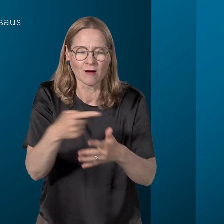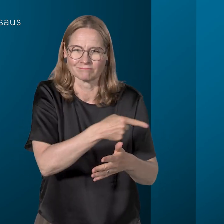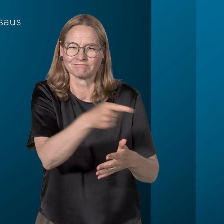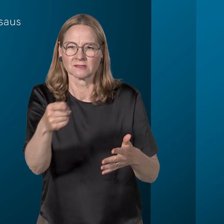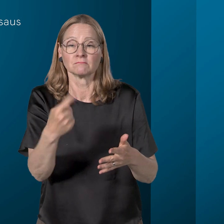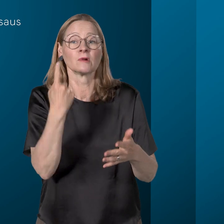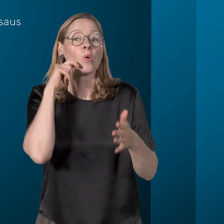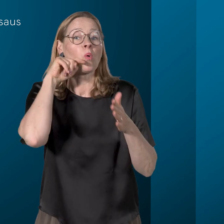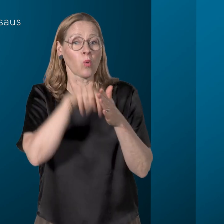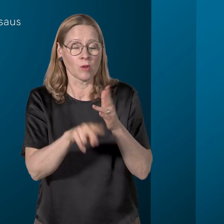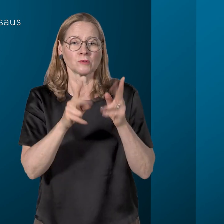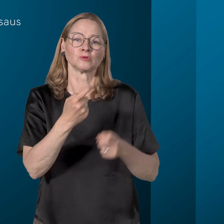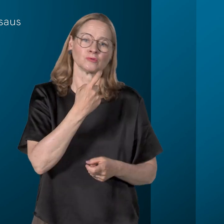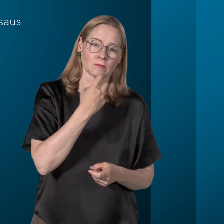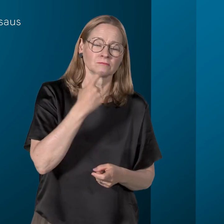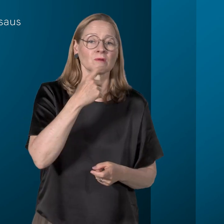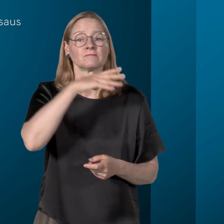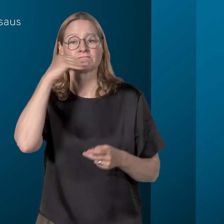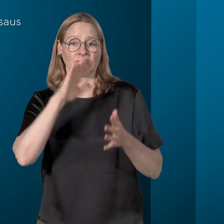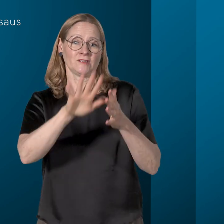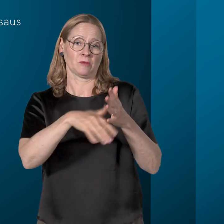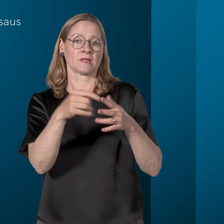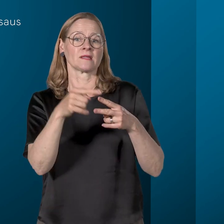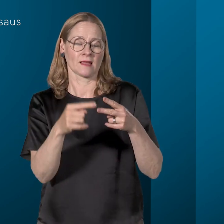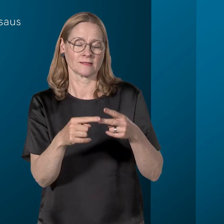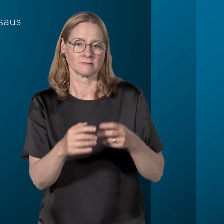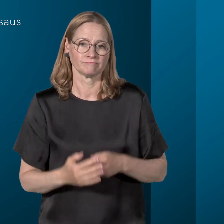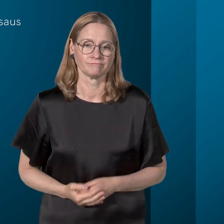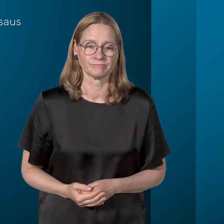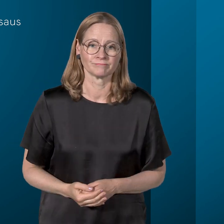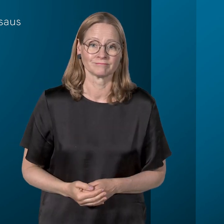joiden joukkoon kuuluvat myös suomalainen ja suomenruotsalainen viittomakieli.